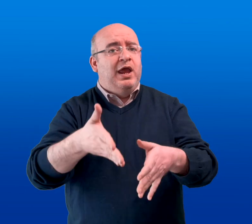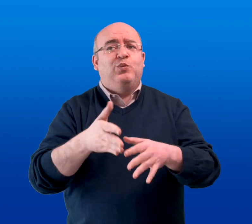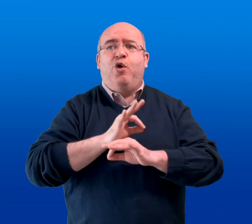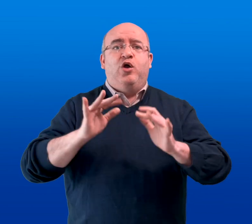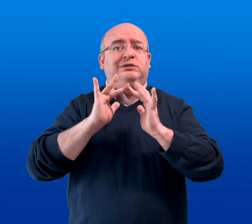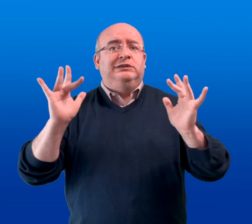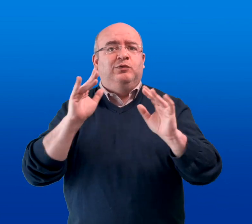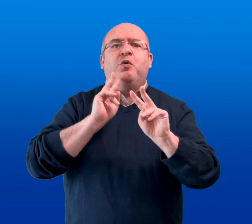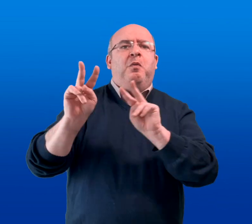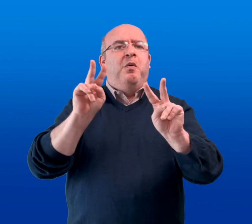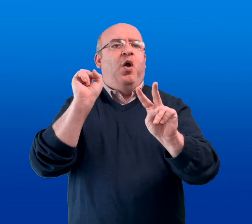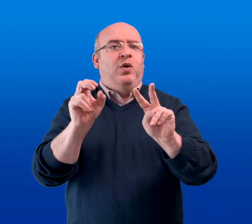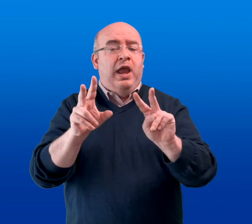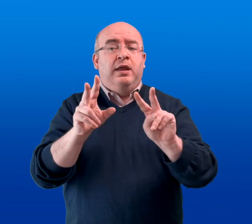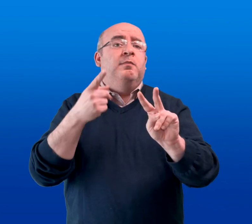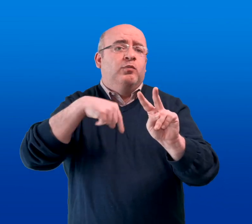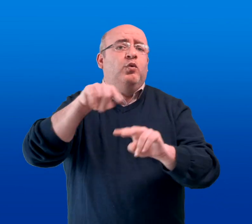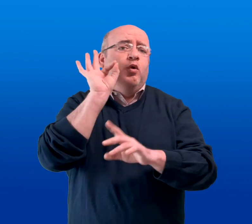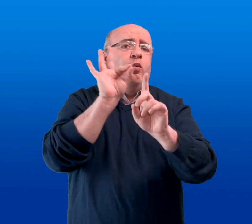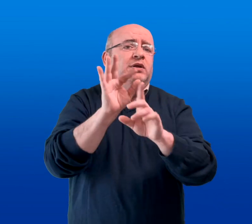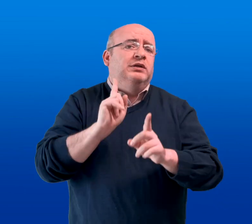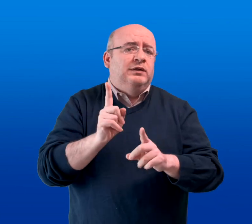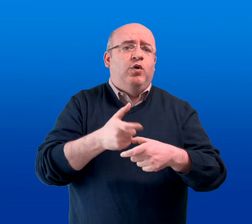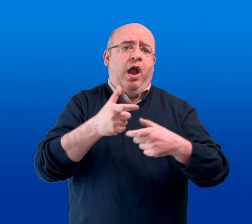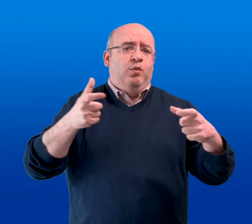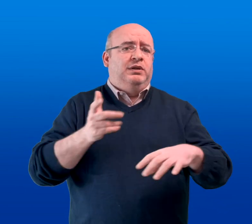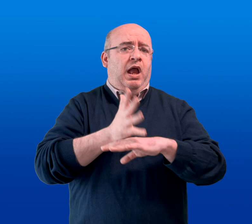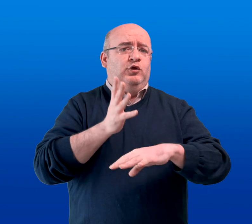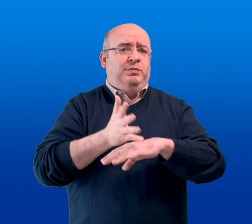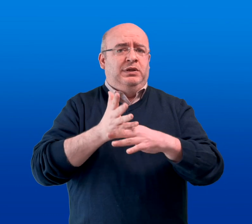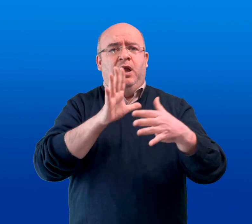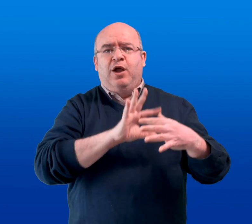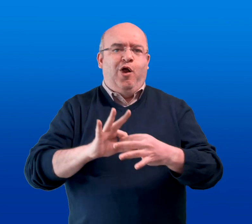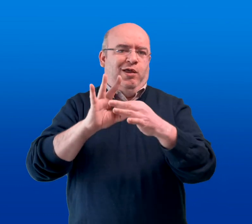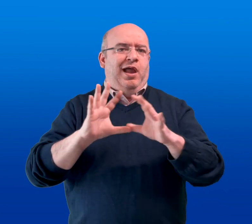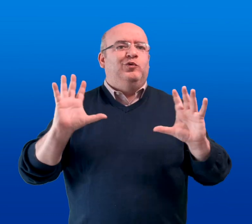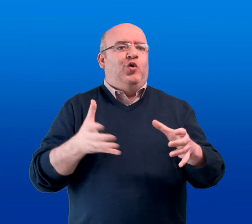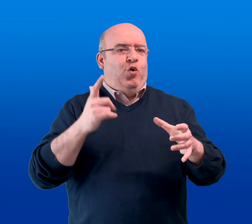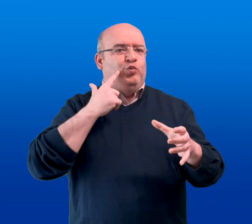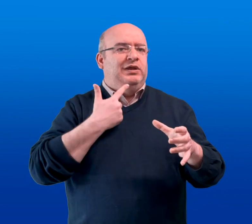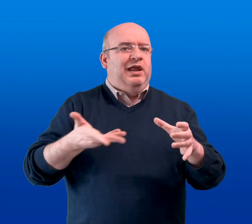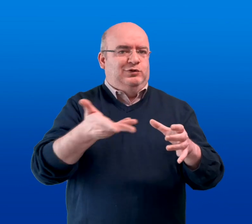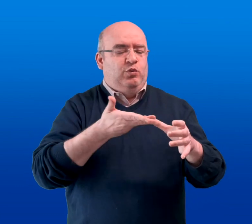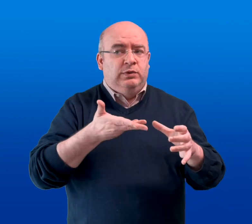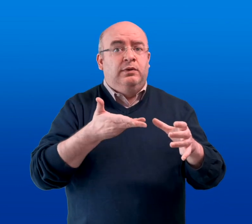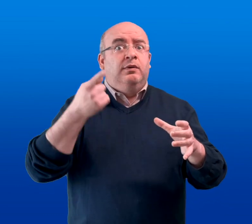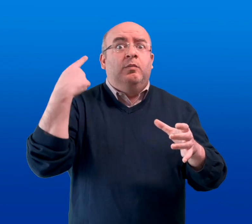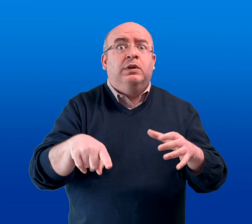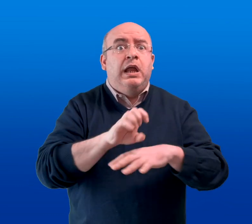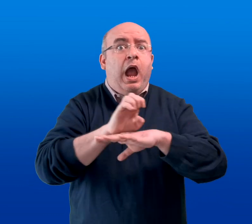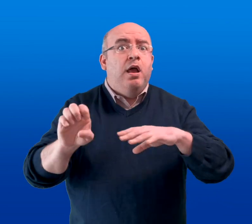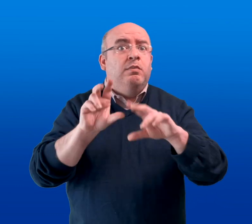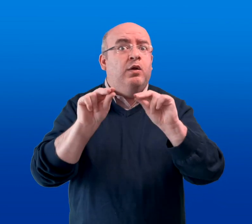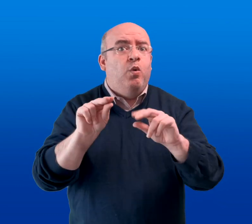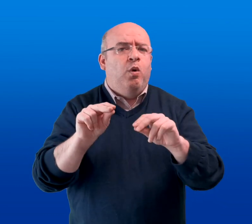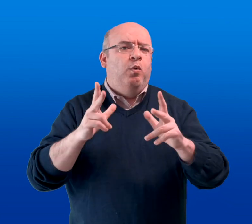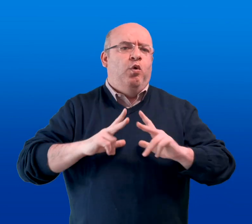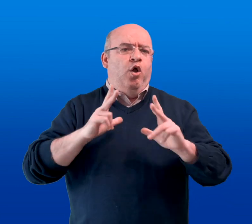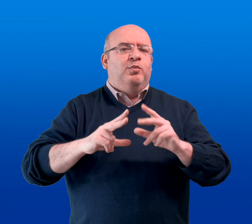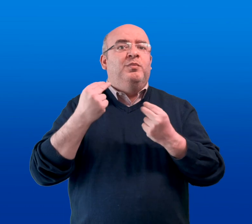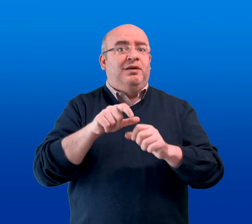ci permetterà di informare in modo ancora più continuativo ed accessibile la nostra comunità, comodamente nella propria posta elettronica e